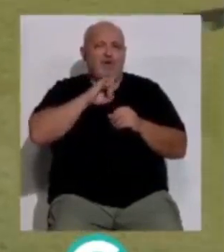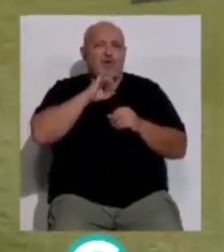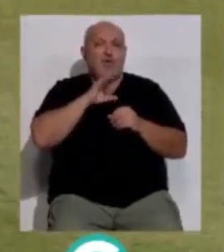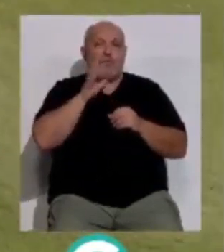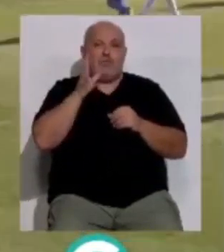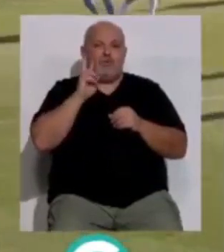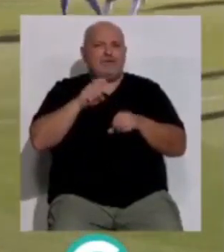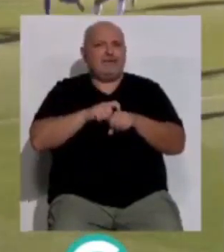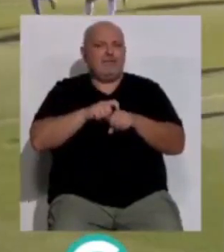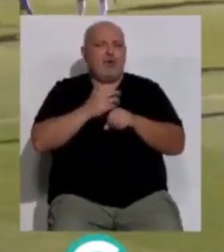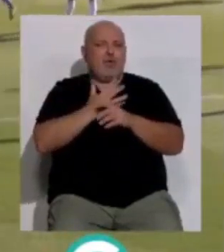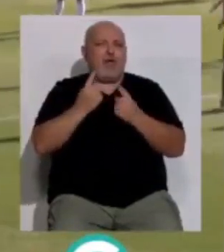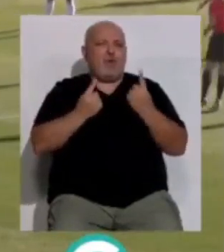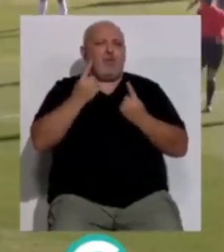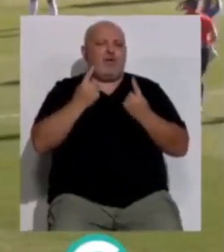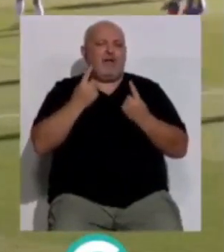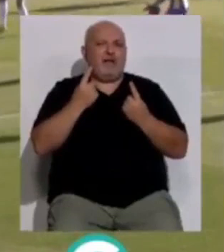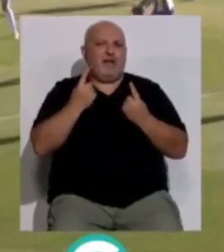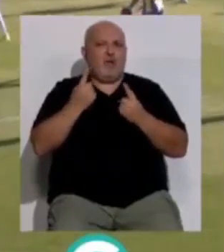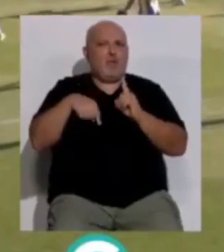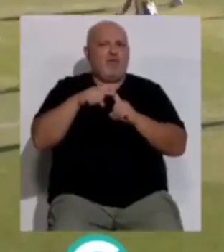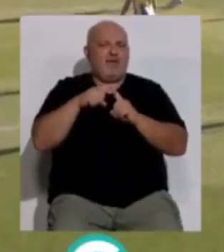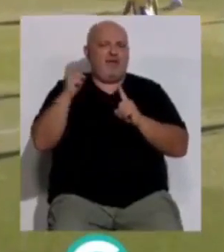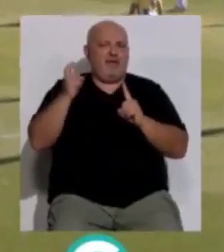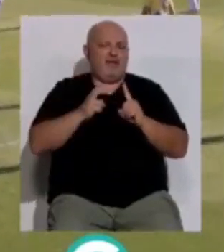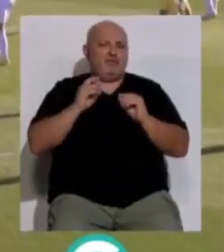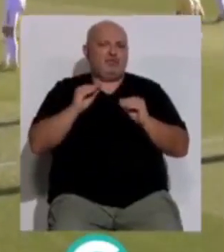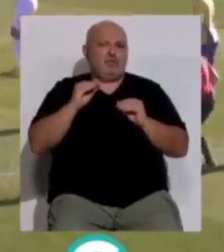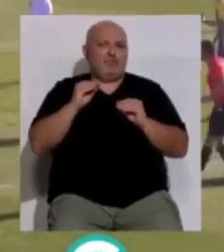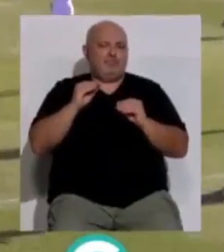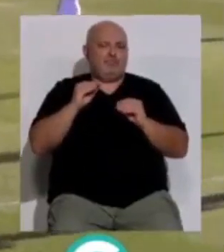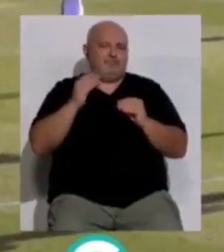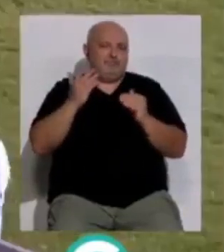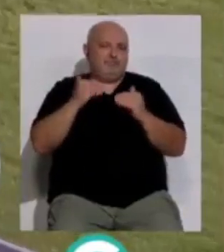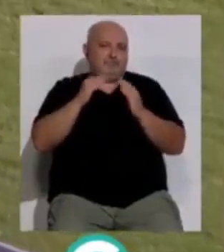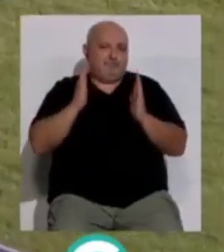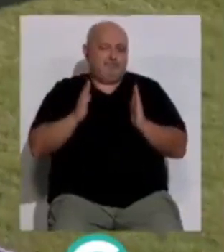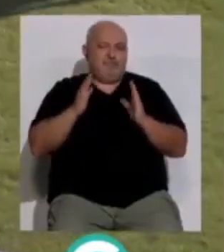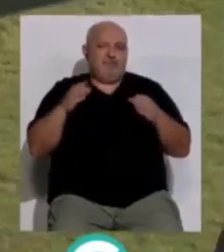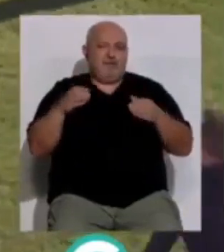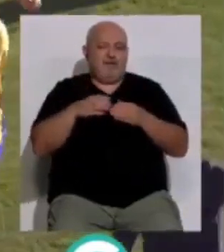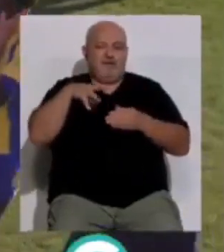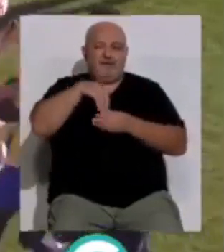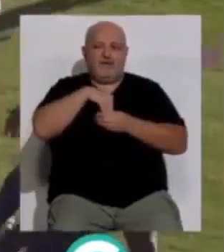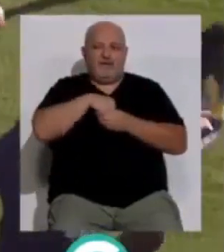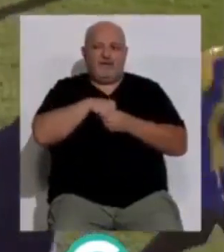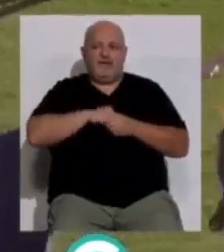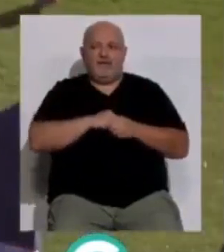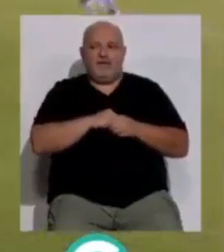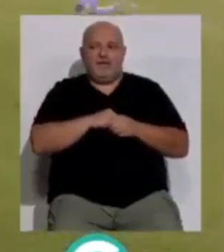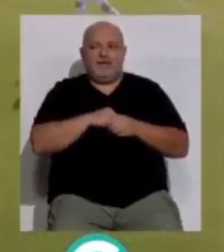veo ese tipo de jugadores que regresan a sus pagos a sus creencias verdad y este y Pueden seguir